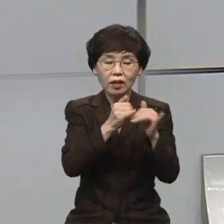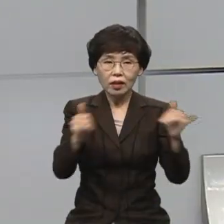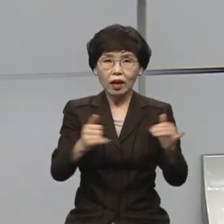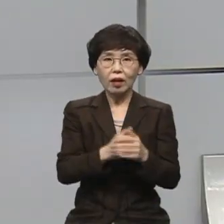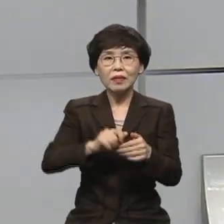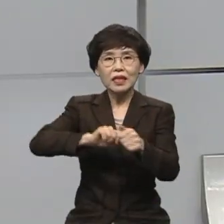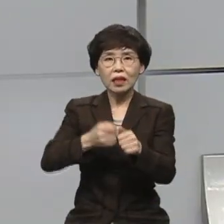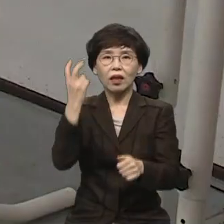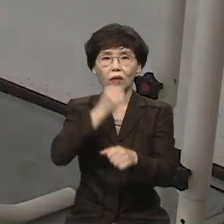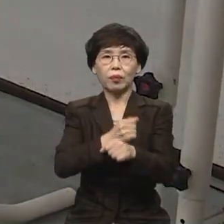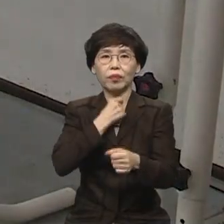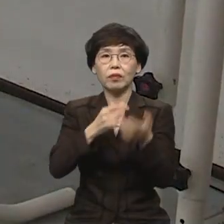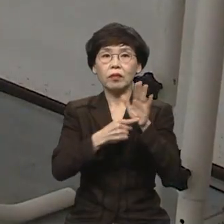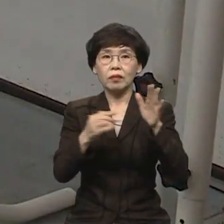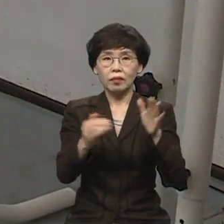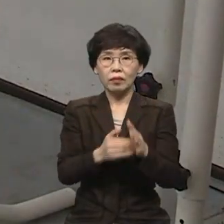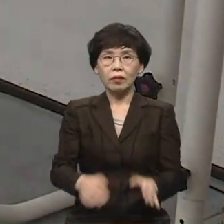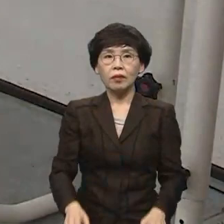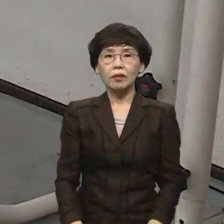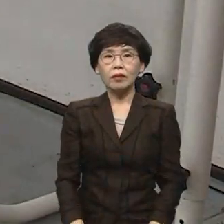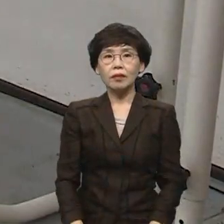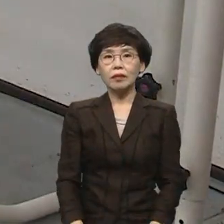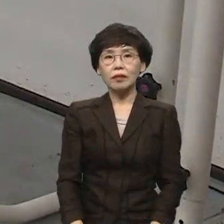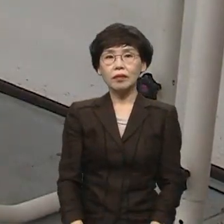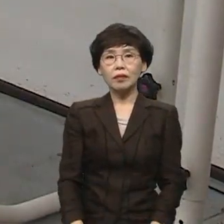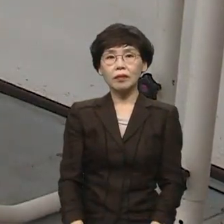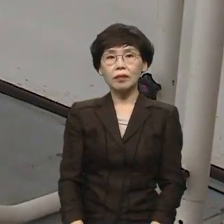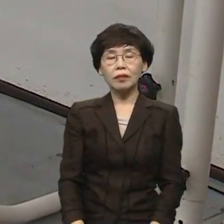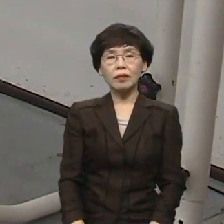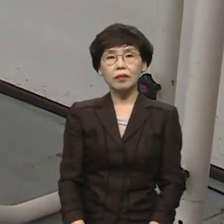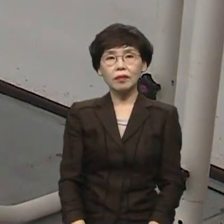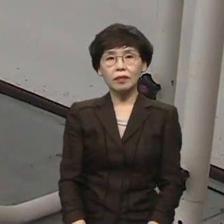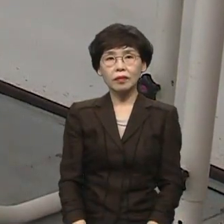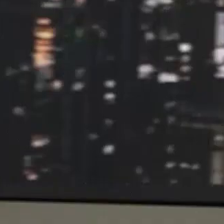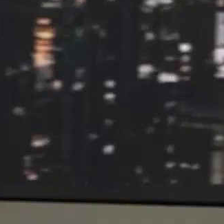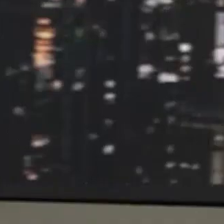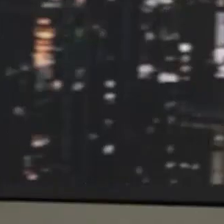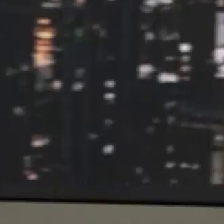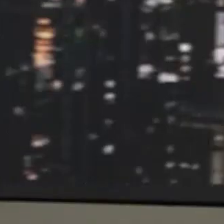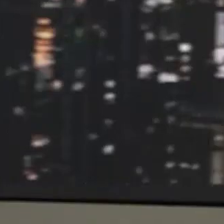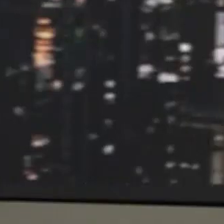(기자) 광주 문예회관은 뒤늦게 가해자 징계를 검토하겠다고 밝혔습니다.